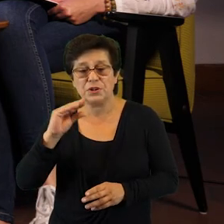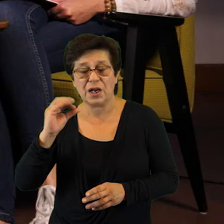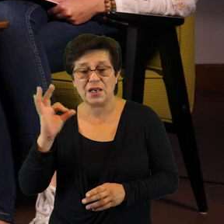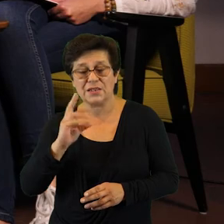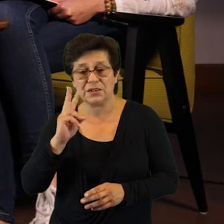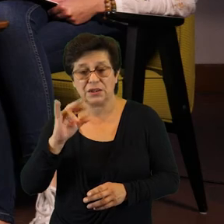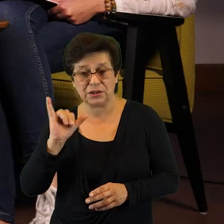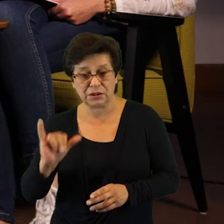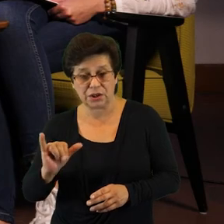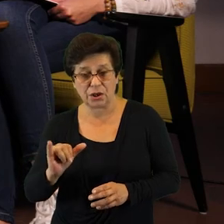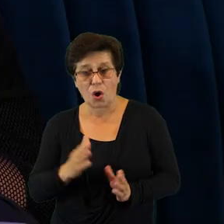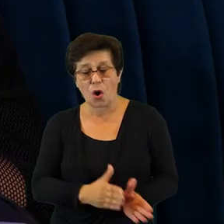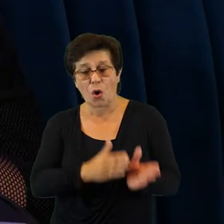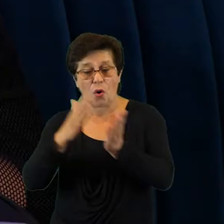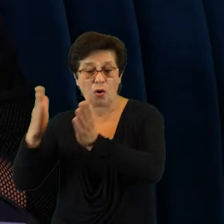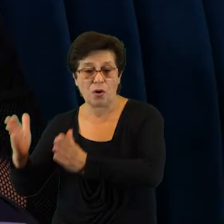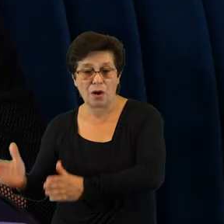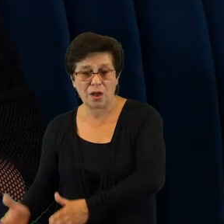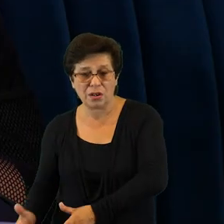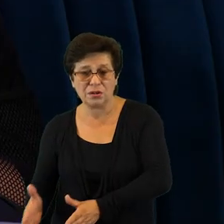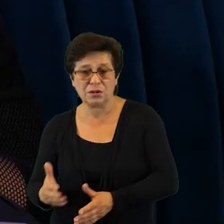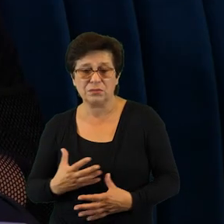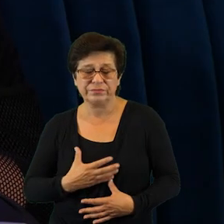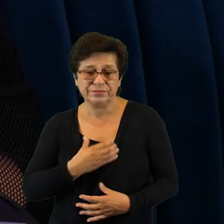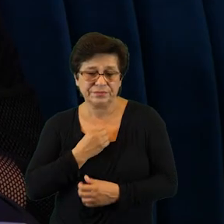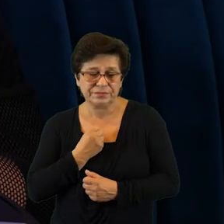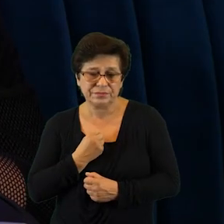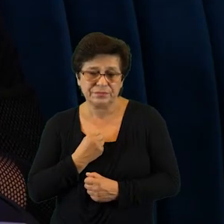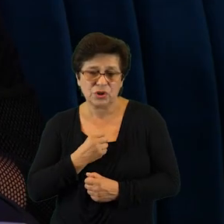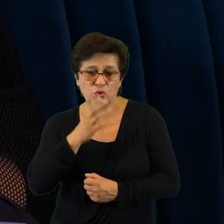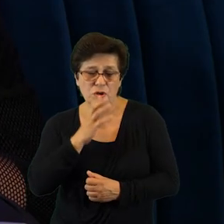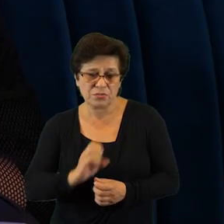kolejne wielkie rozczarowanie Słonimskiego.